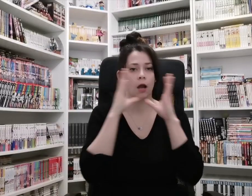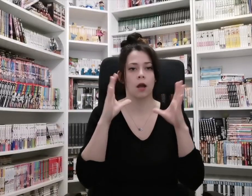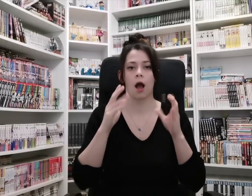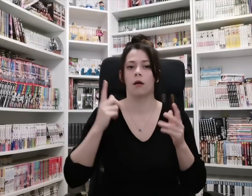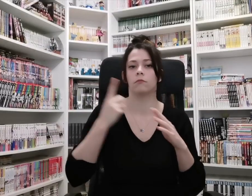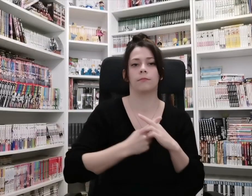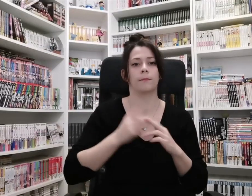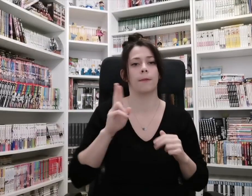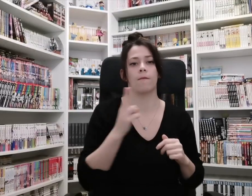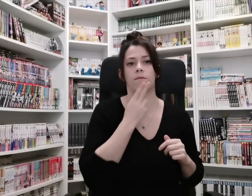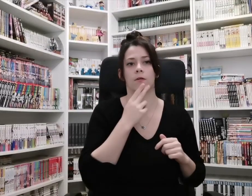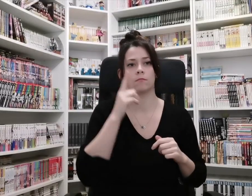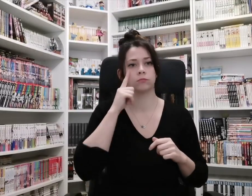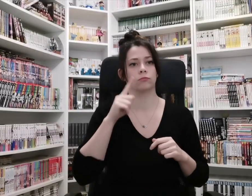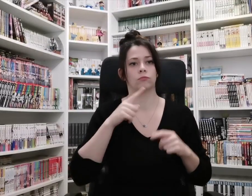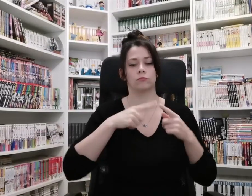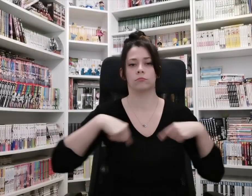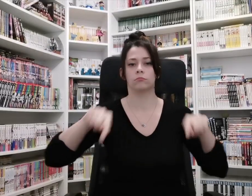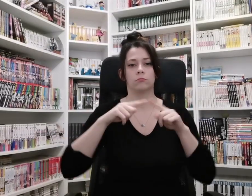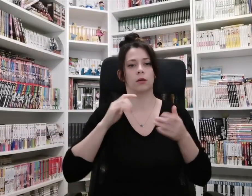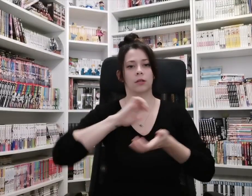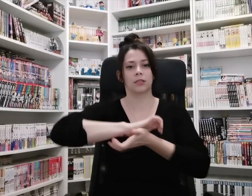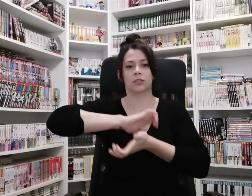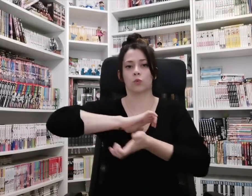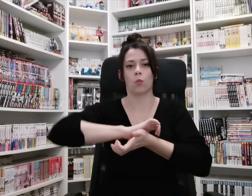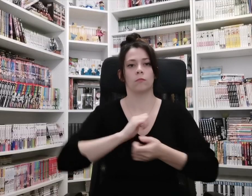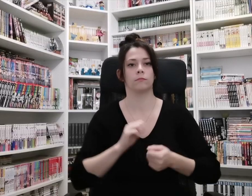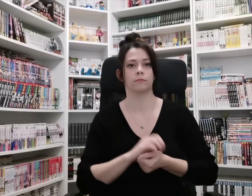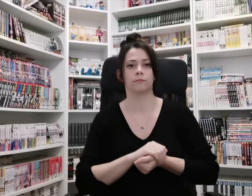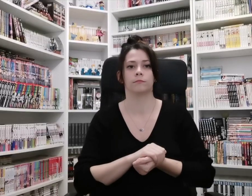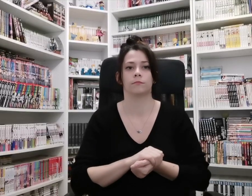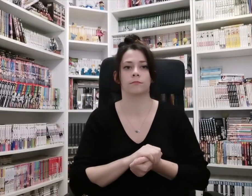Et ce manga-là s'intègre parfaitement… dans notre ligne éditoriale.